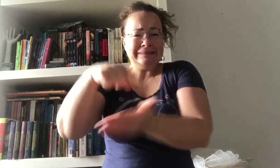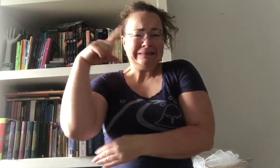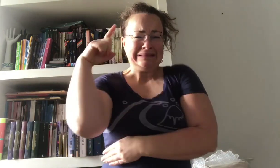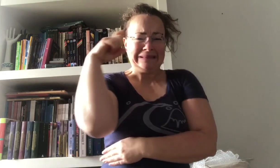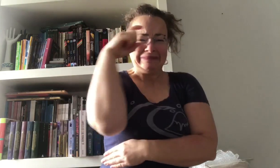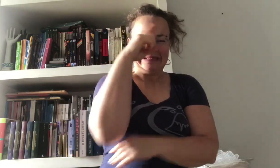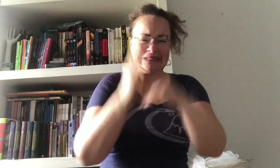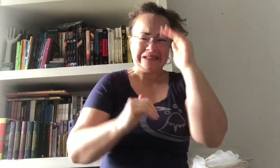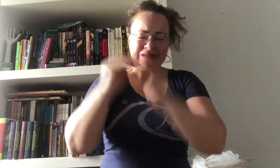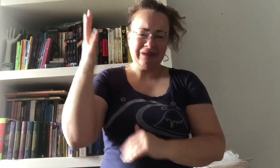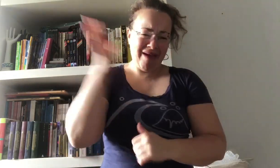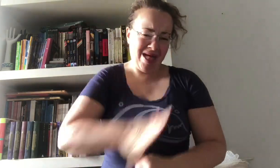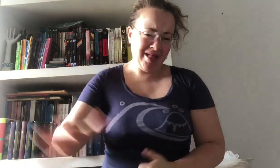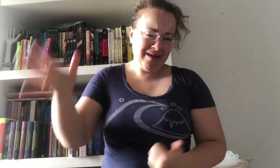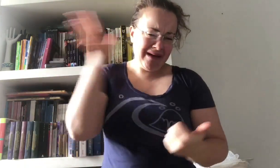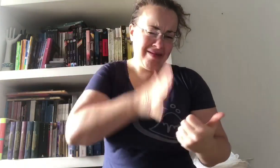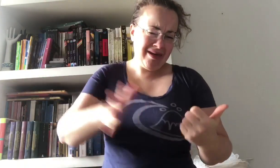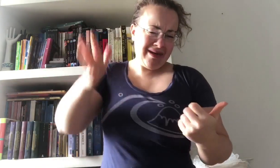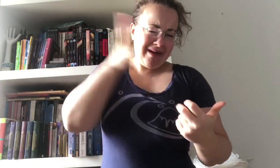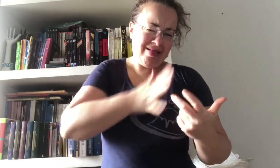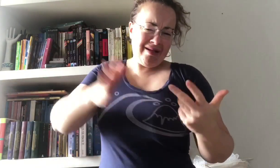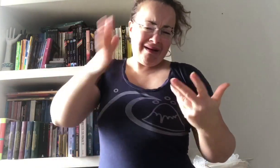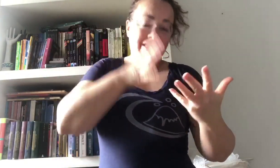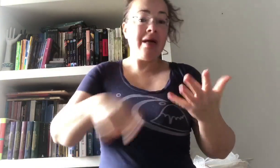C'est extrêmement difficile, il y a eu de nombreux essais mais en vain.